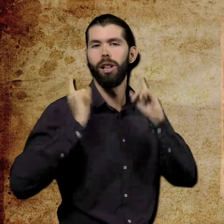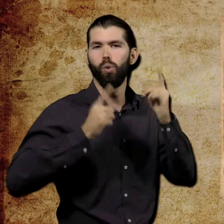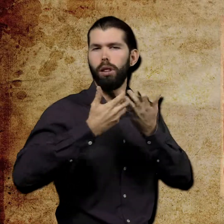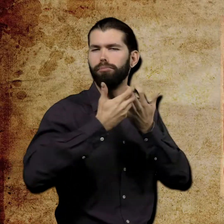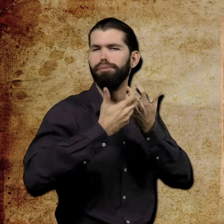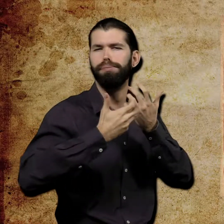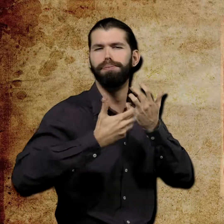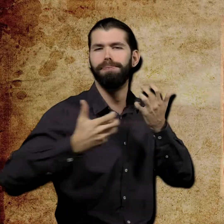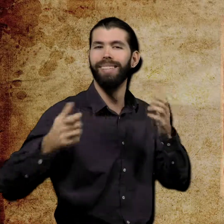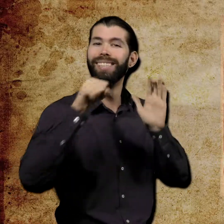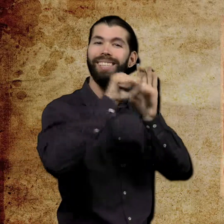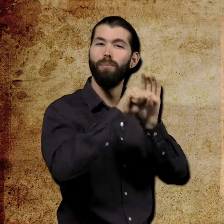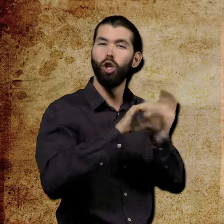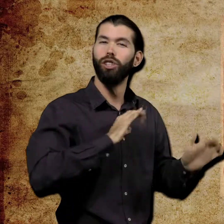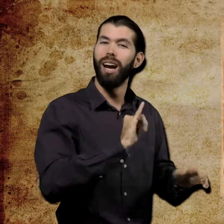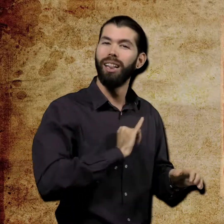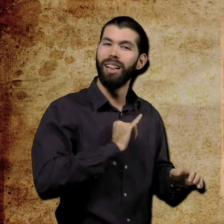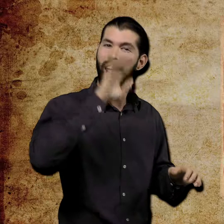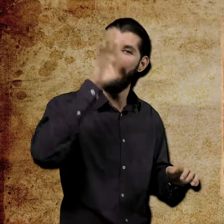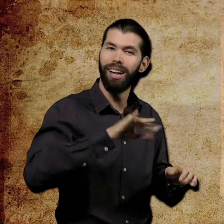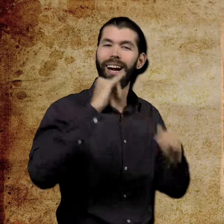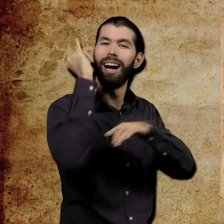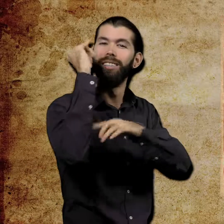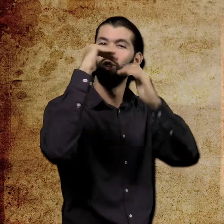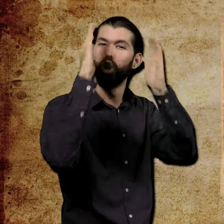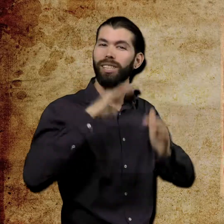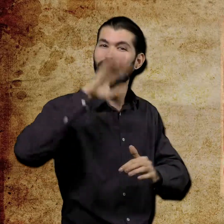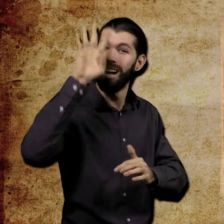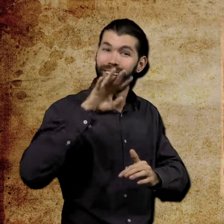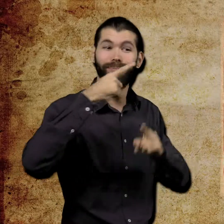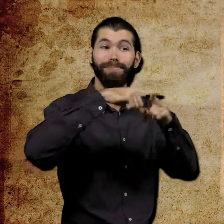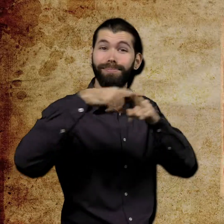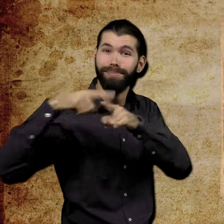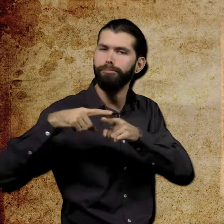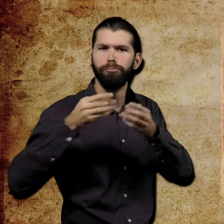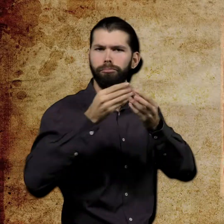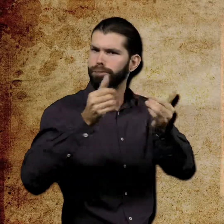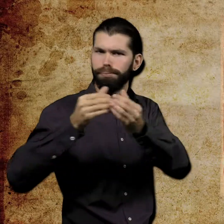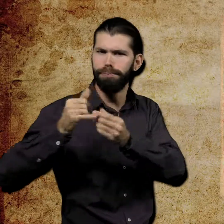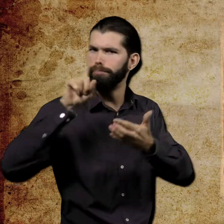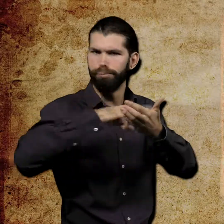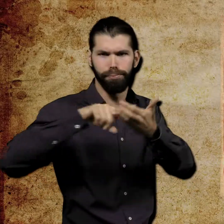en la qual van ser proscrits els signes d'identitat i les institucions catalanes.